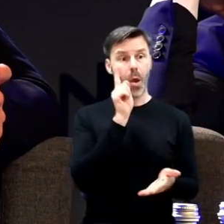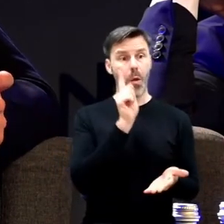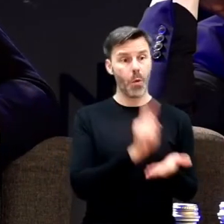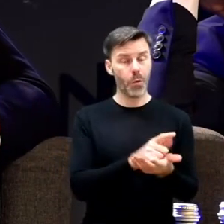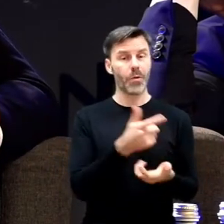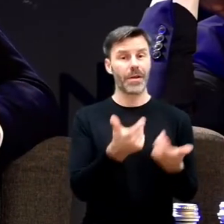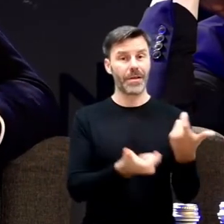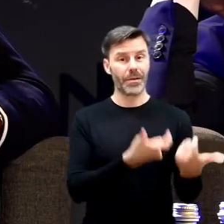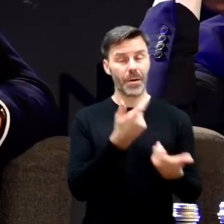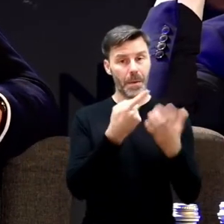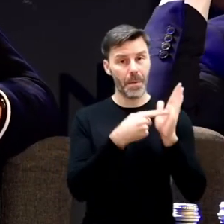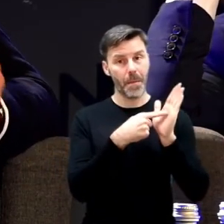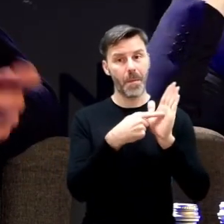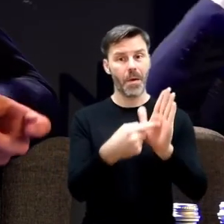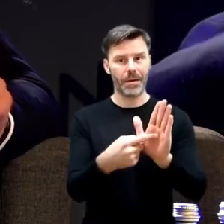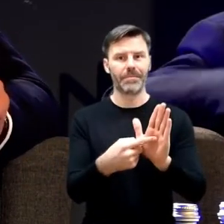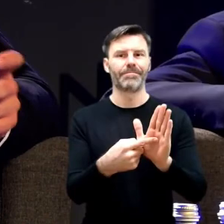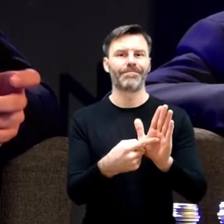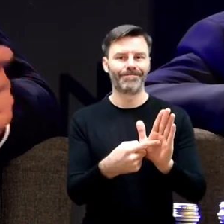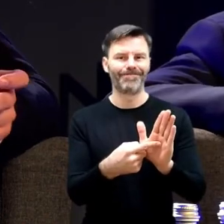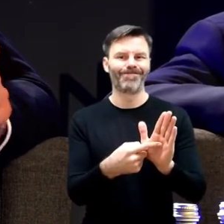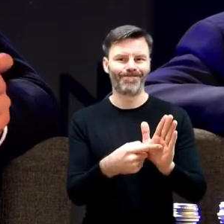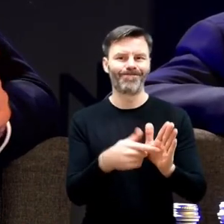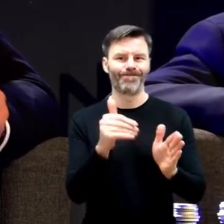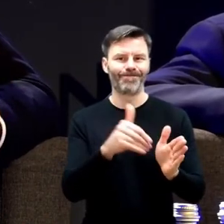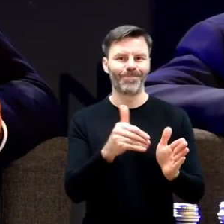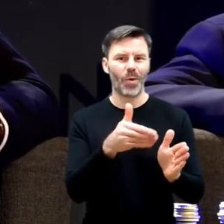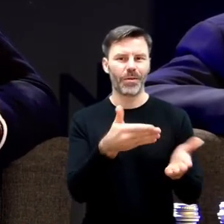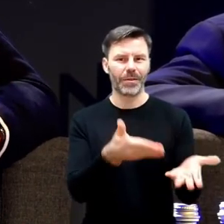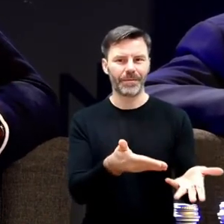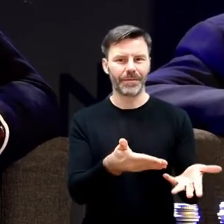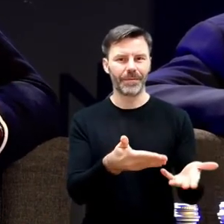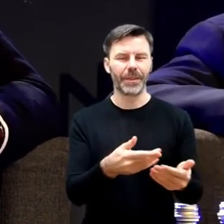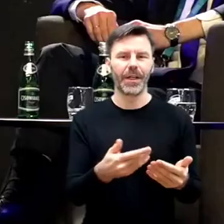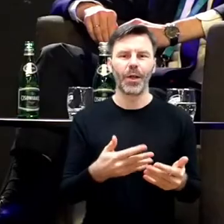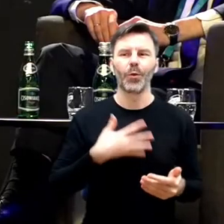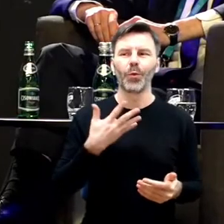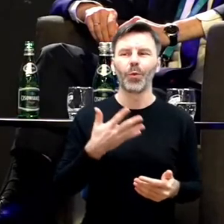to według mnie będzie ten element, który zmieni troszkę tą politykę.